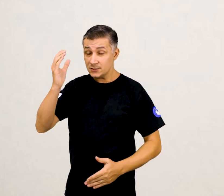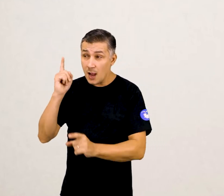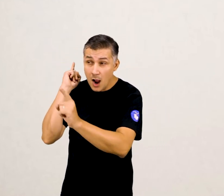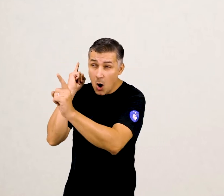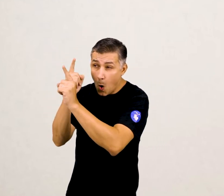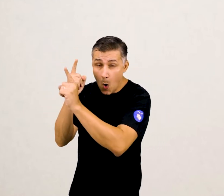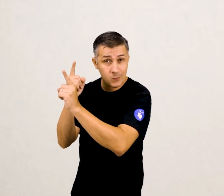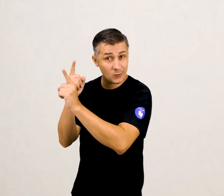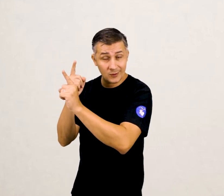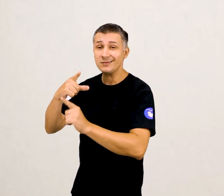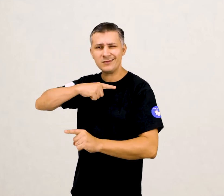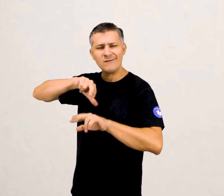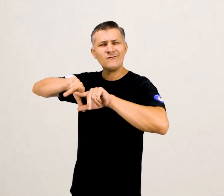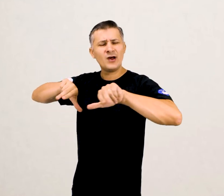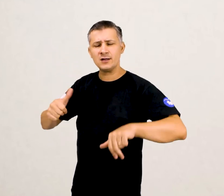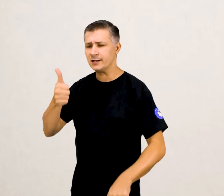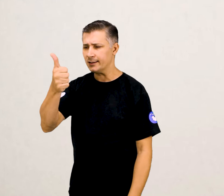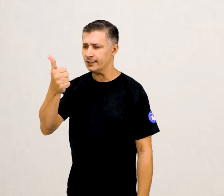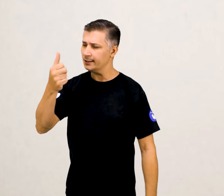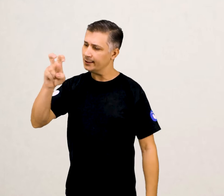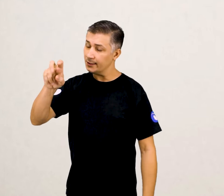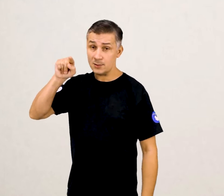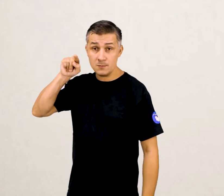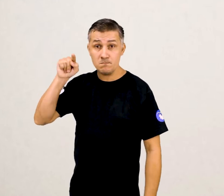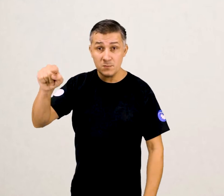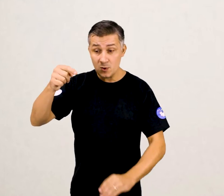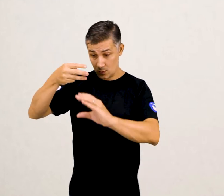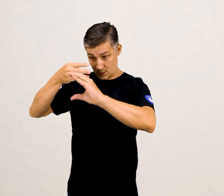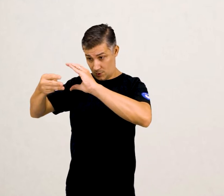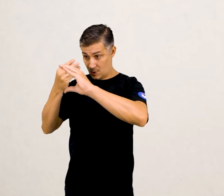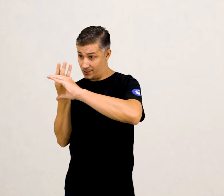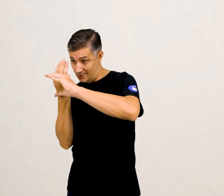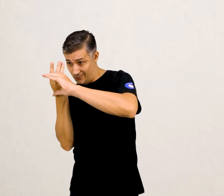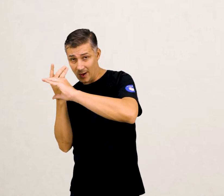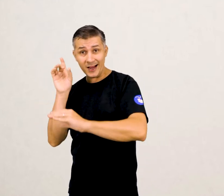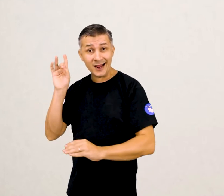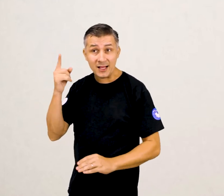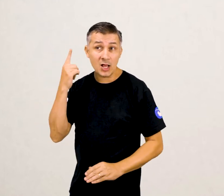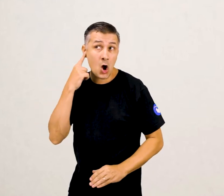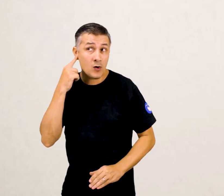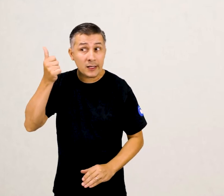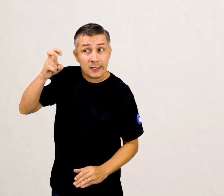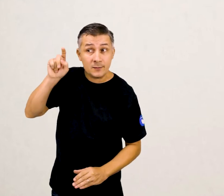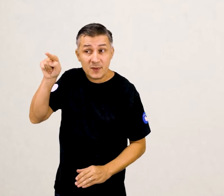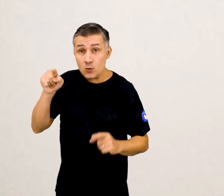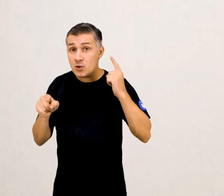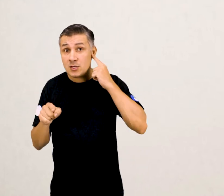descobriram que existem cerca de 15.000 células ciliadas em cada ouvido humano, no ato do